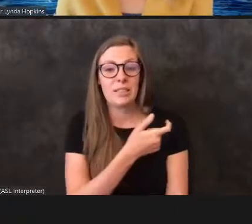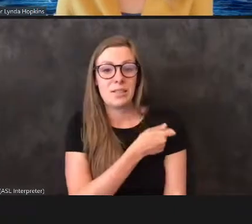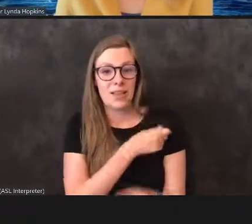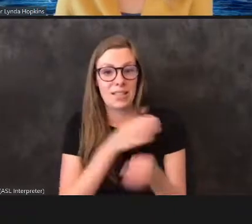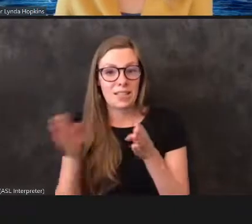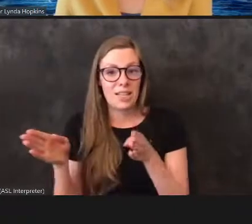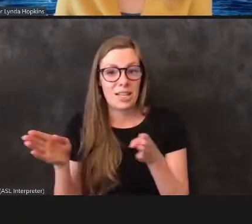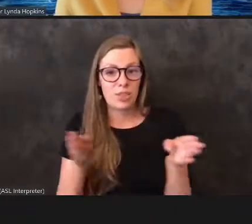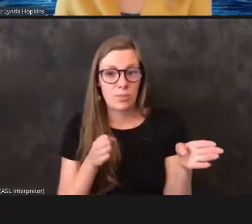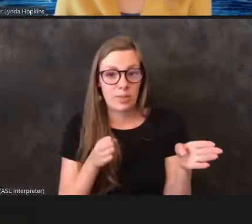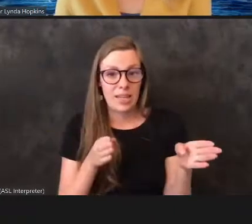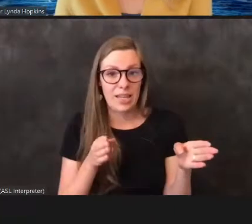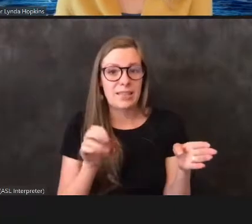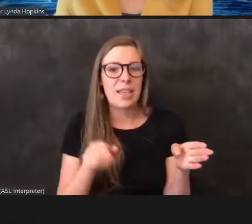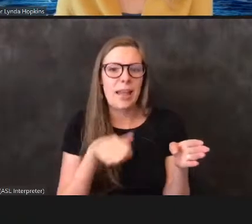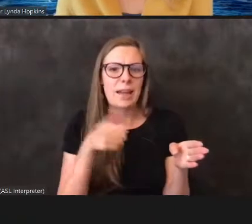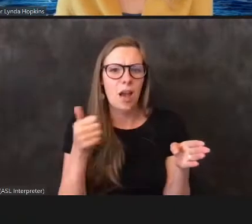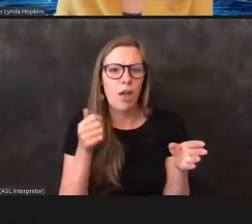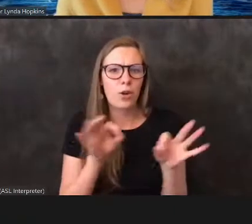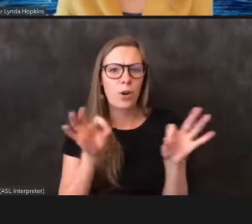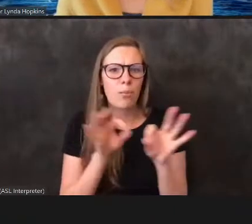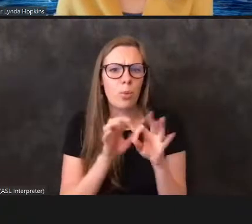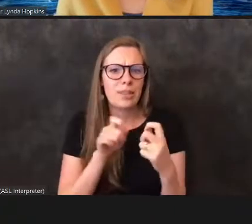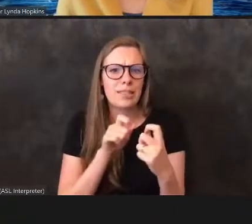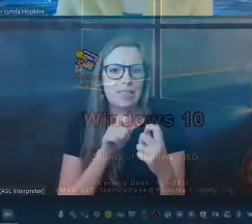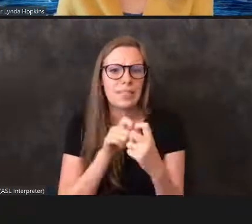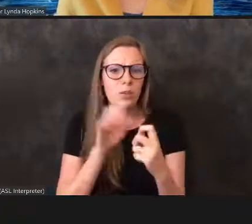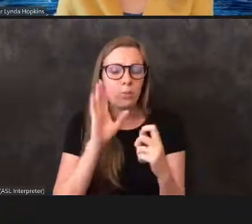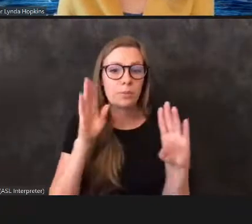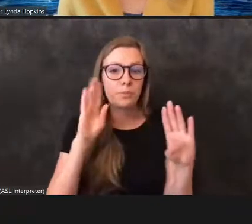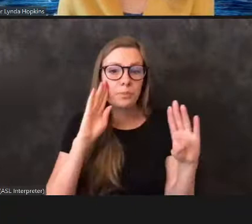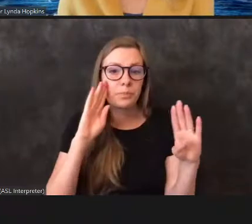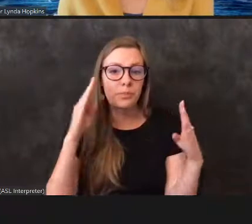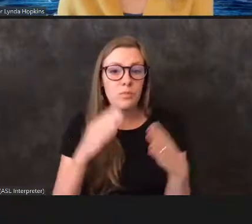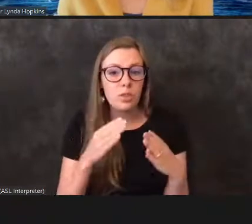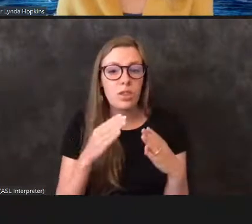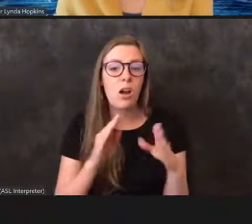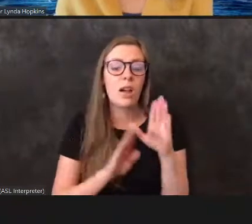y el trabajo que han hecho estos esfuerzos de vacunación. Aparte de otros detalles clínicos en poder